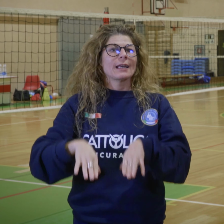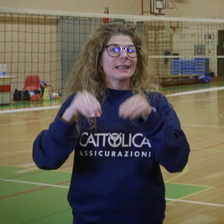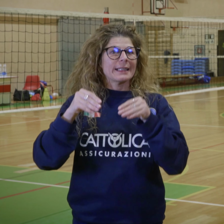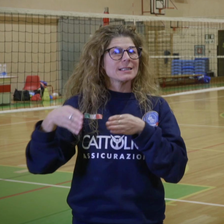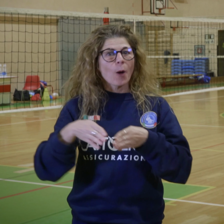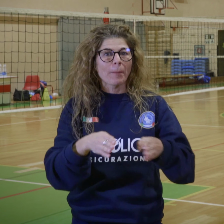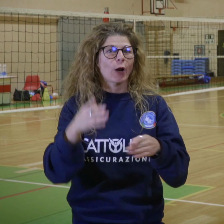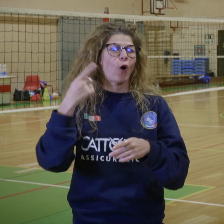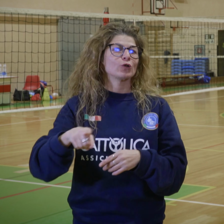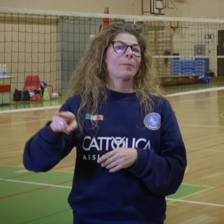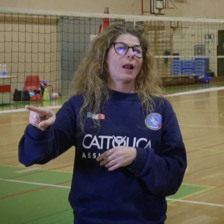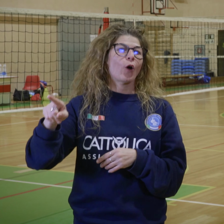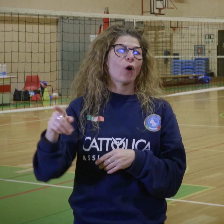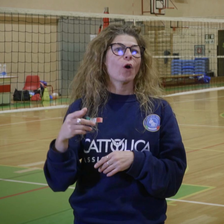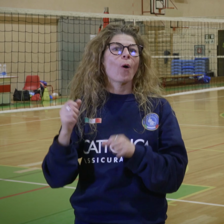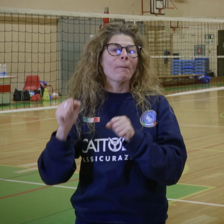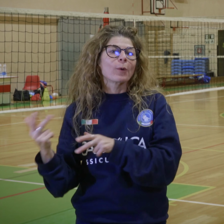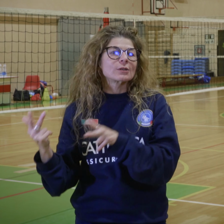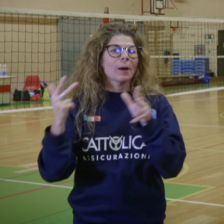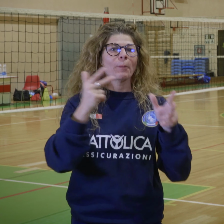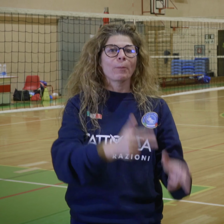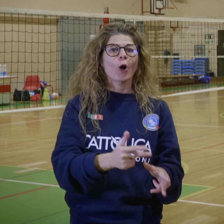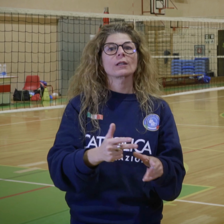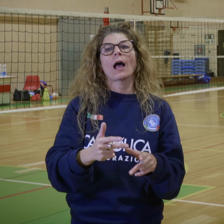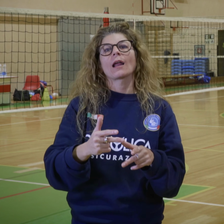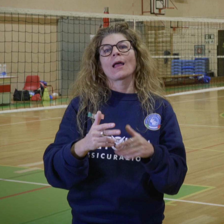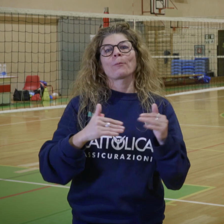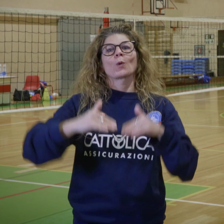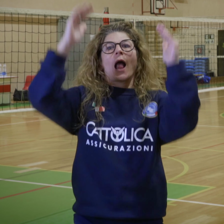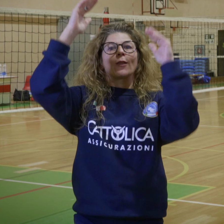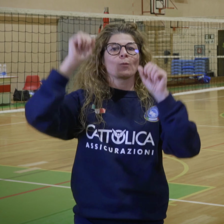loro e che possa portare tutti noi il più in alto possibile.